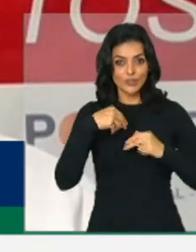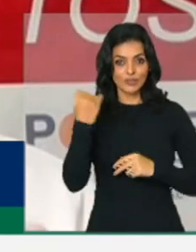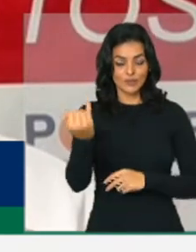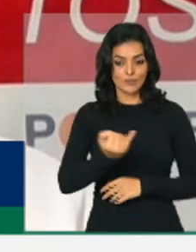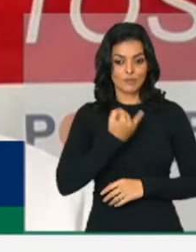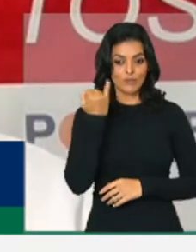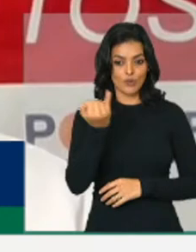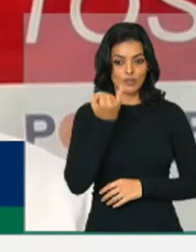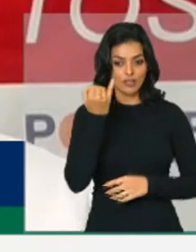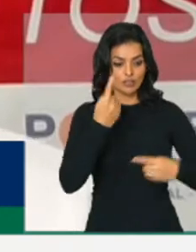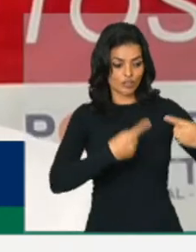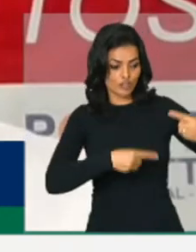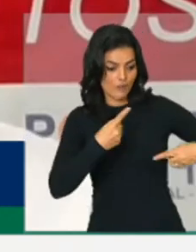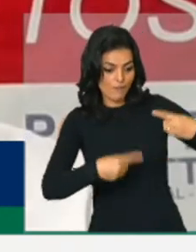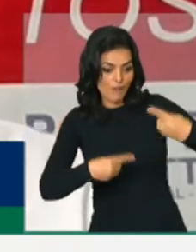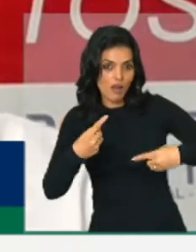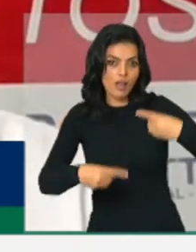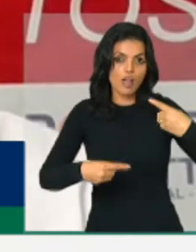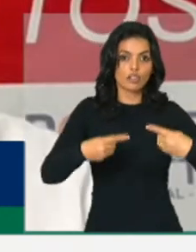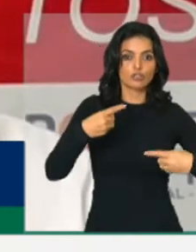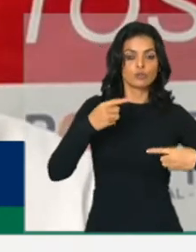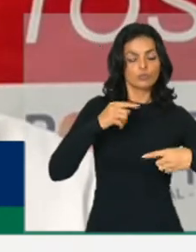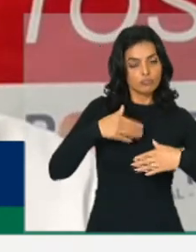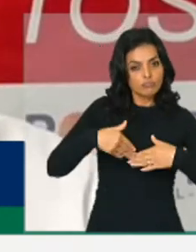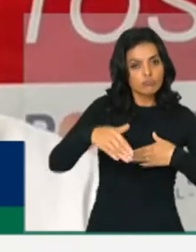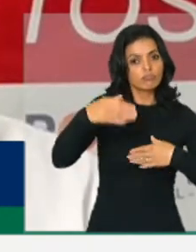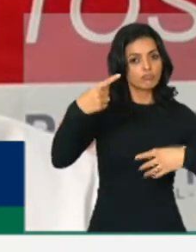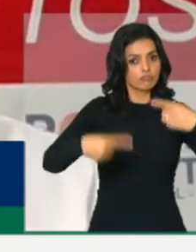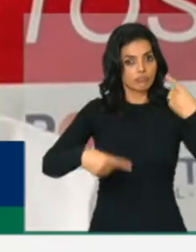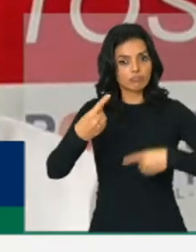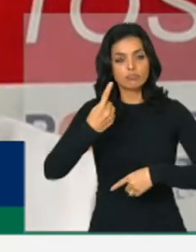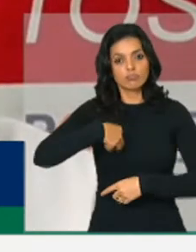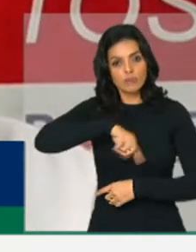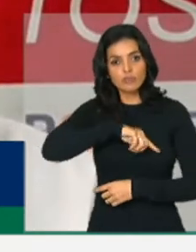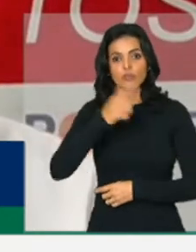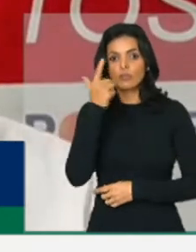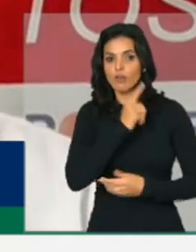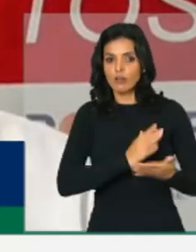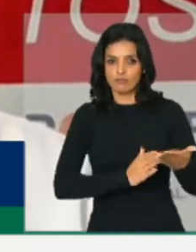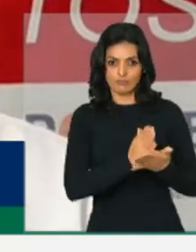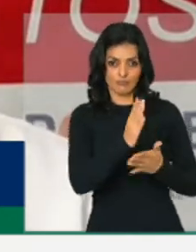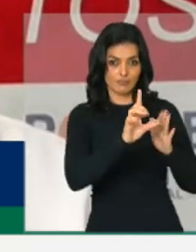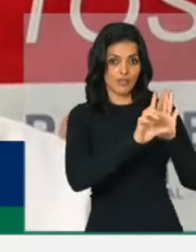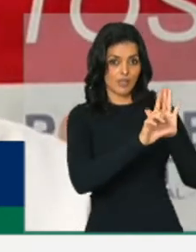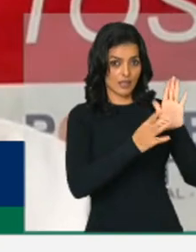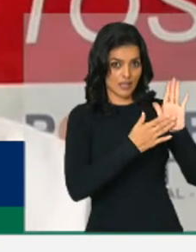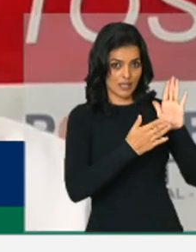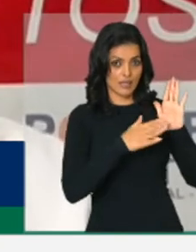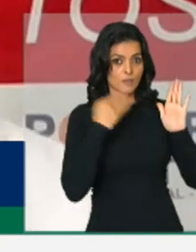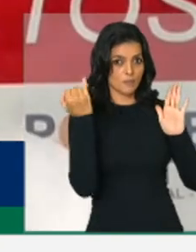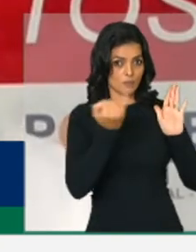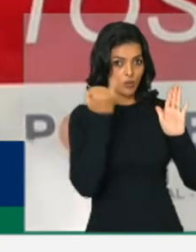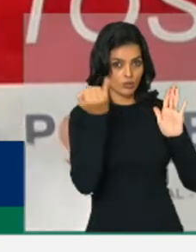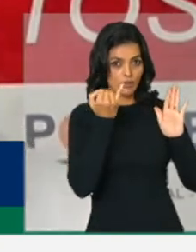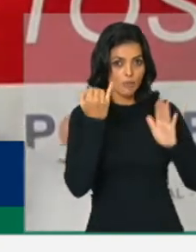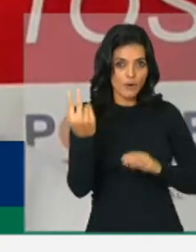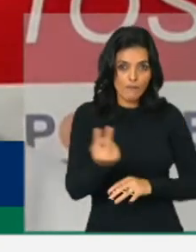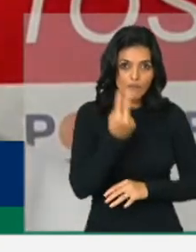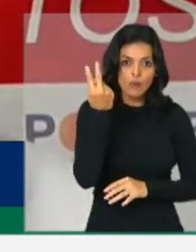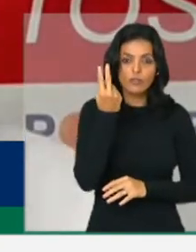DO NORDESTE E RESPEITAR NEGOCIAÇÕES RAZOÁVEIS COM RESPEITO AO DINHEIRO PÚBLICO, ISSO QUE É IMPORTANTE. [PRESIDENTE]: PRESIDÊNCIA SOLICITA AS SENHORAS DEPUTADAS E AOS SENHORES DEPUTADOS QUE